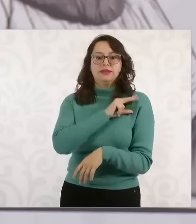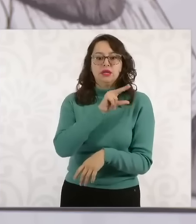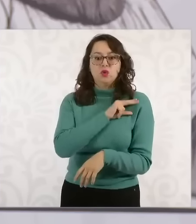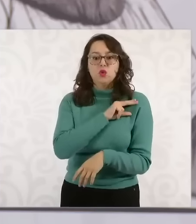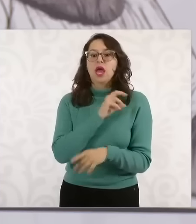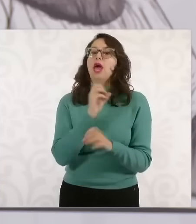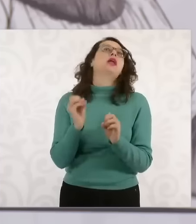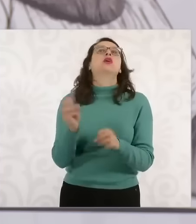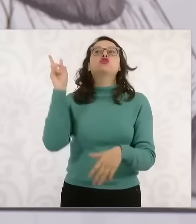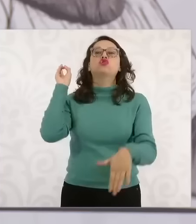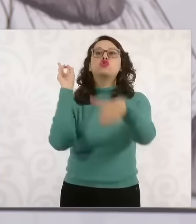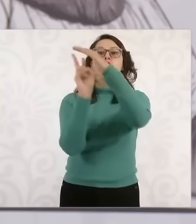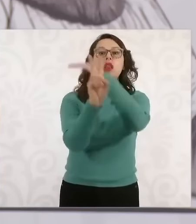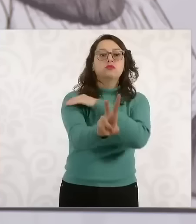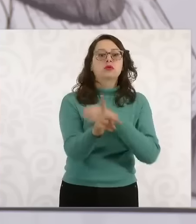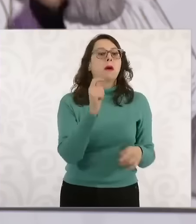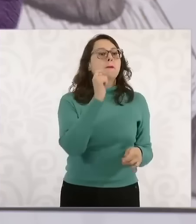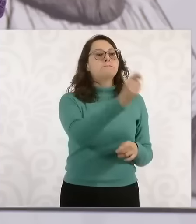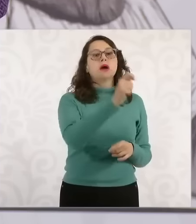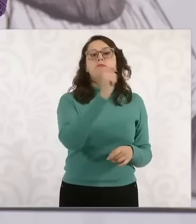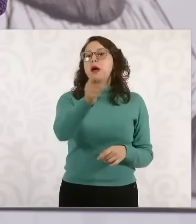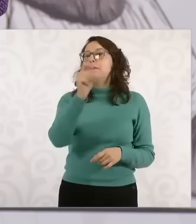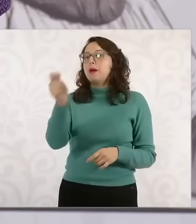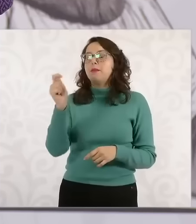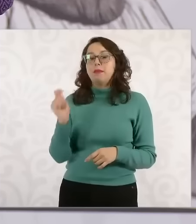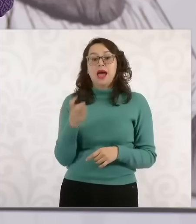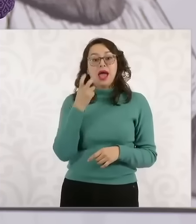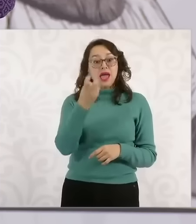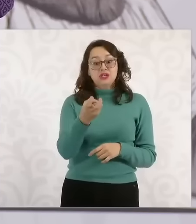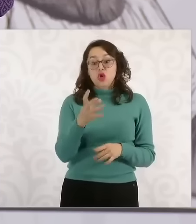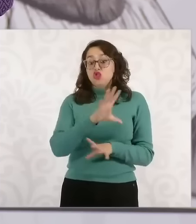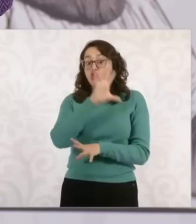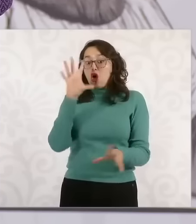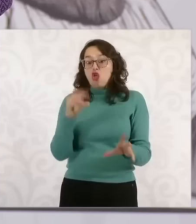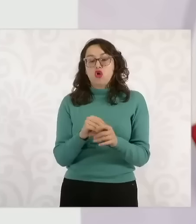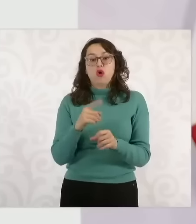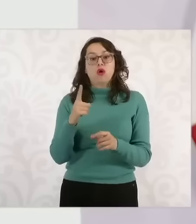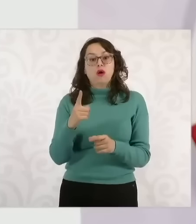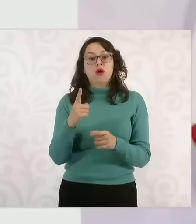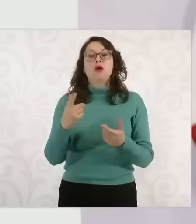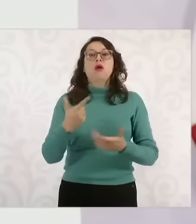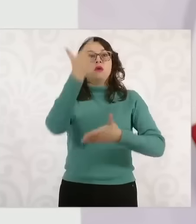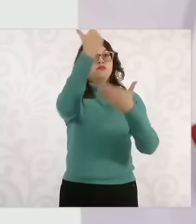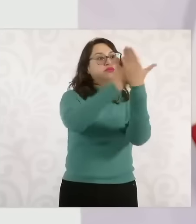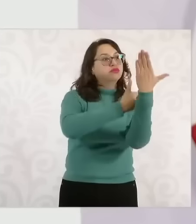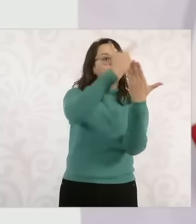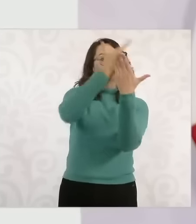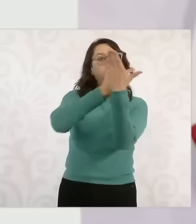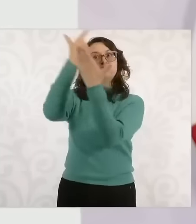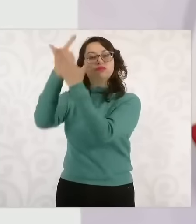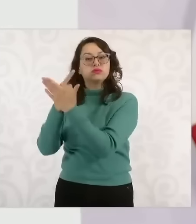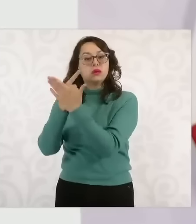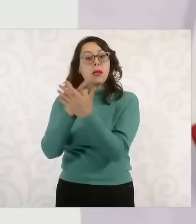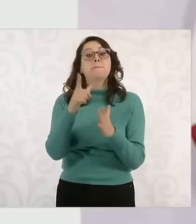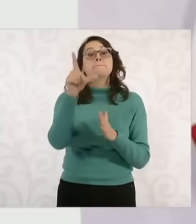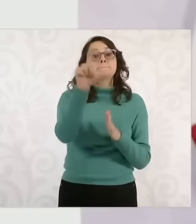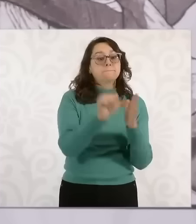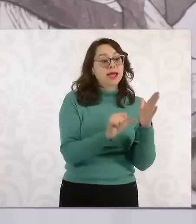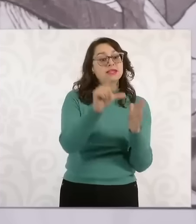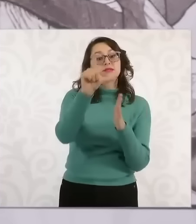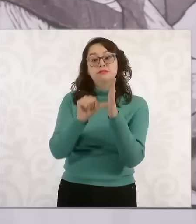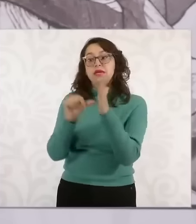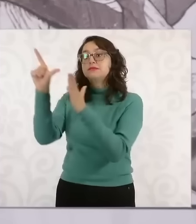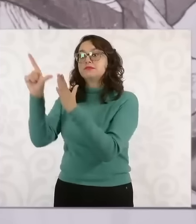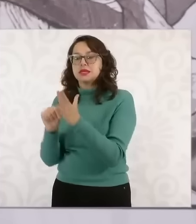trolebús, esa información va a una base de datos y después cada mes se dice, "Oye, Metro, este,